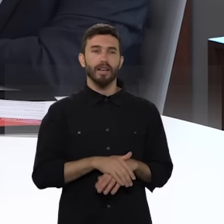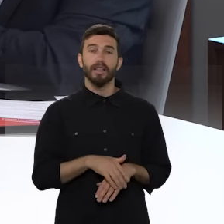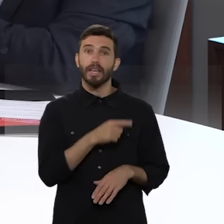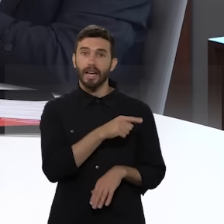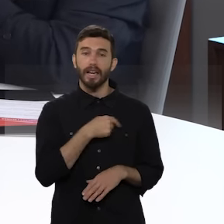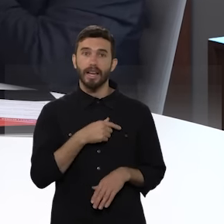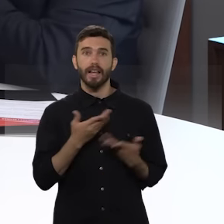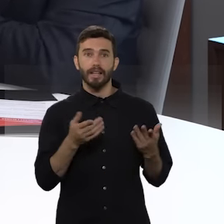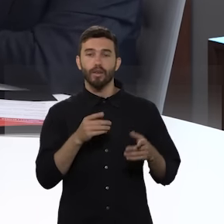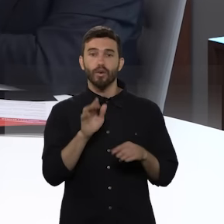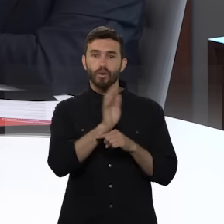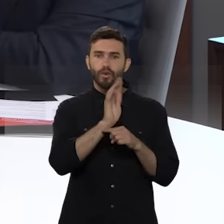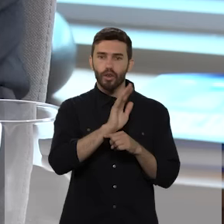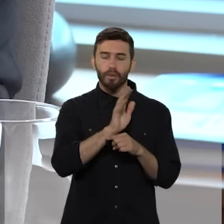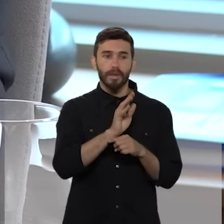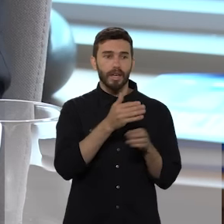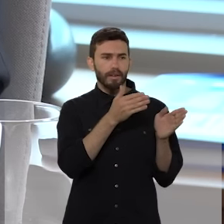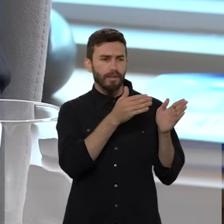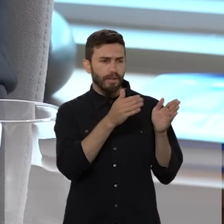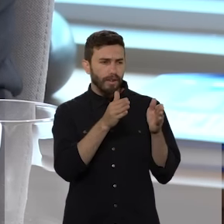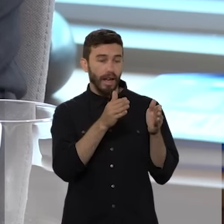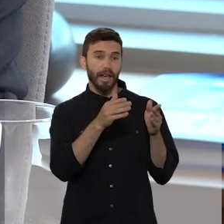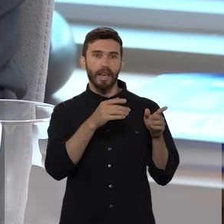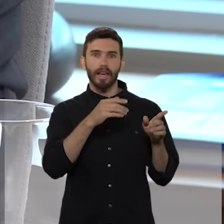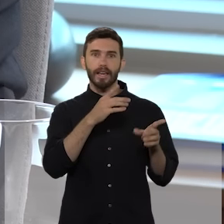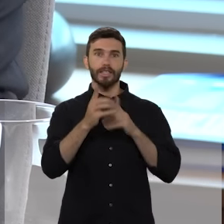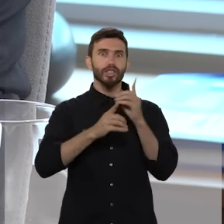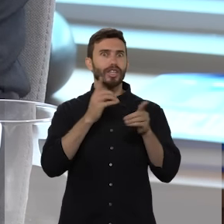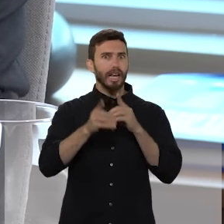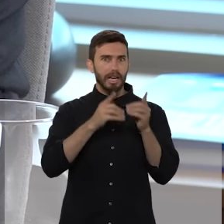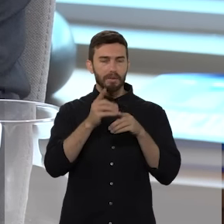você acha que vai para um caminho e vai para outro. Ele é muito dinâmico e a história é